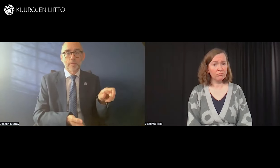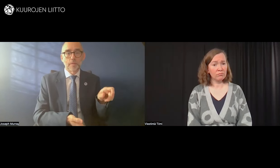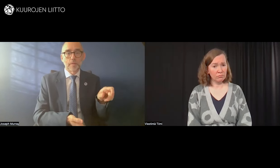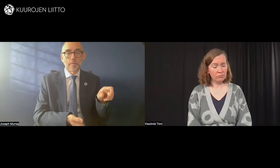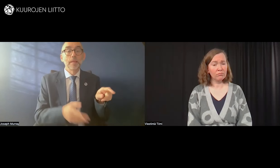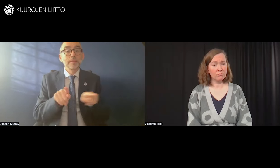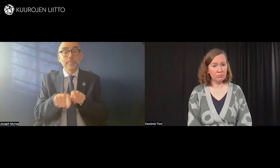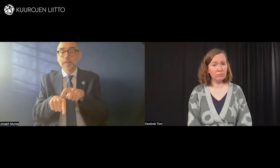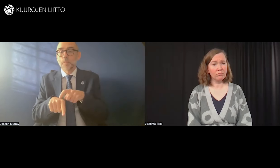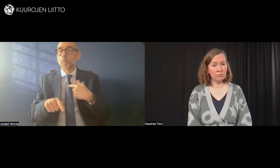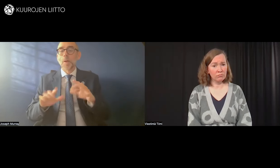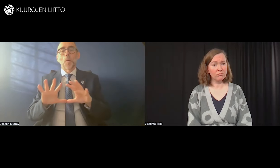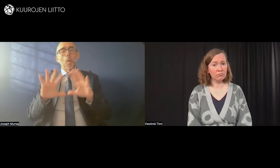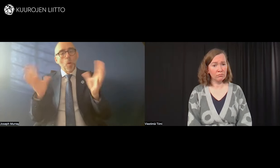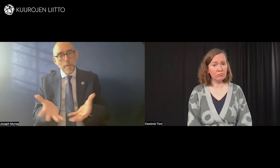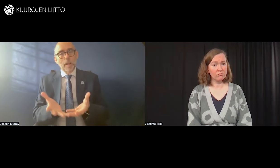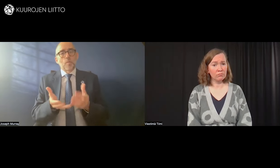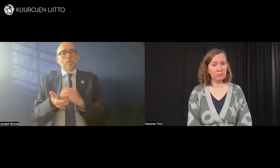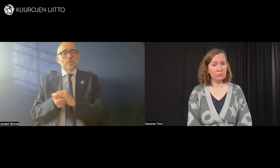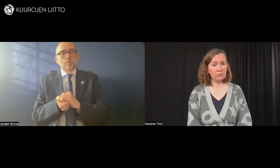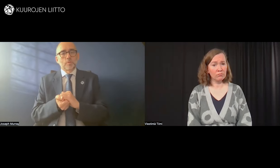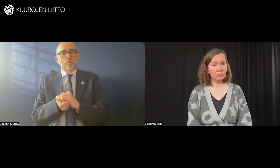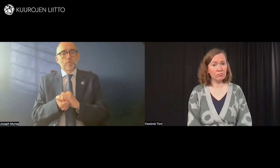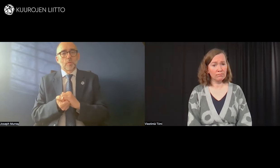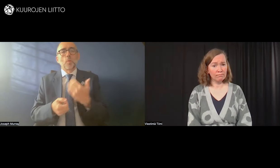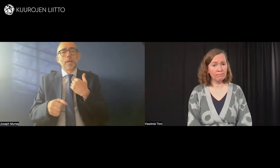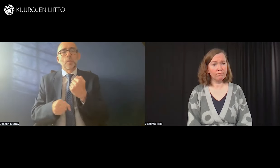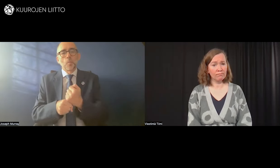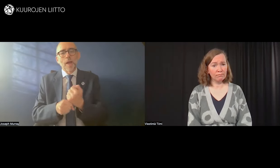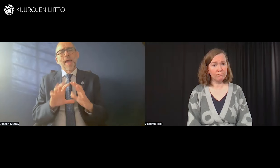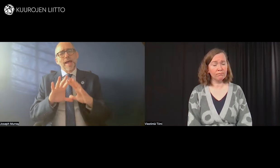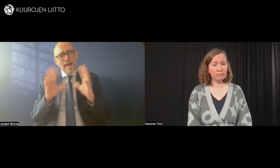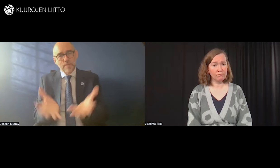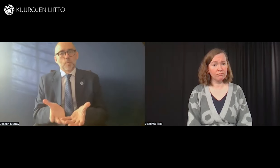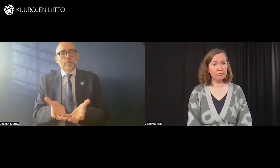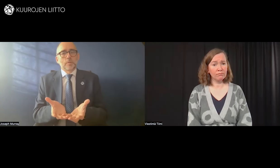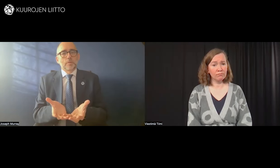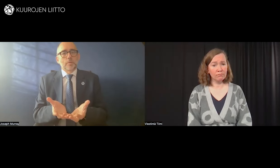Samaan aikaan olemme myös maailmanliitto. Työskentelemme kaikkialla.